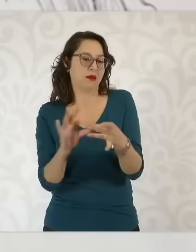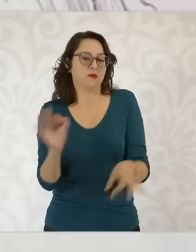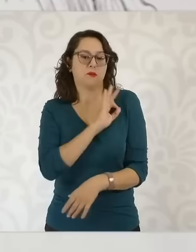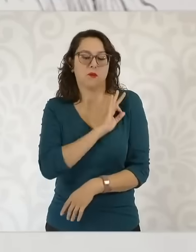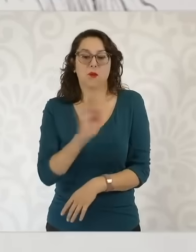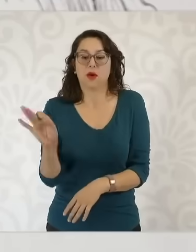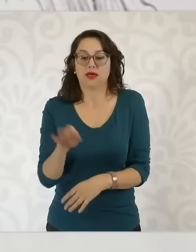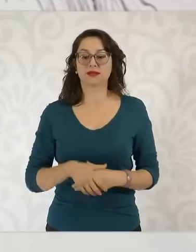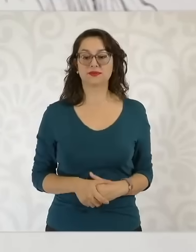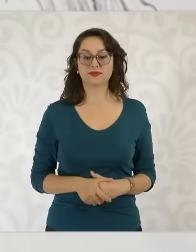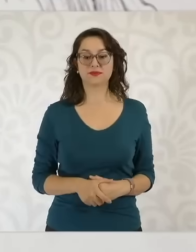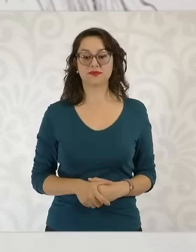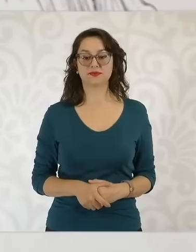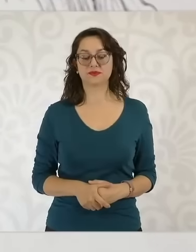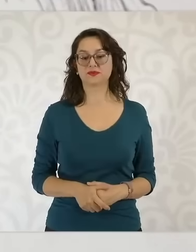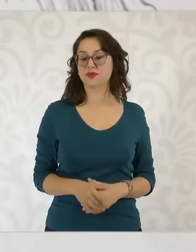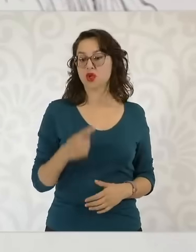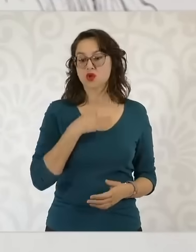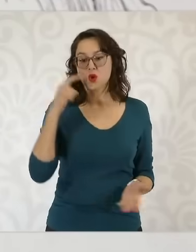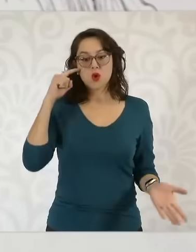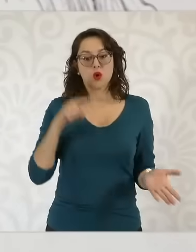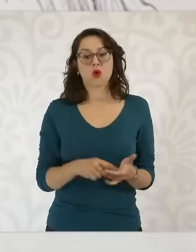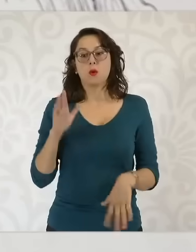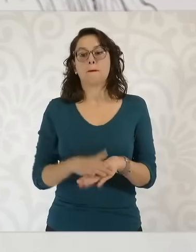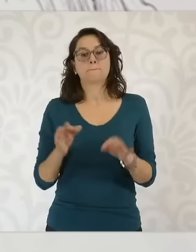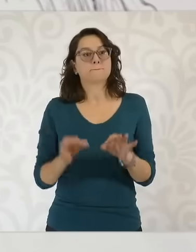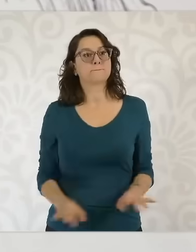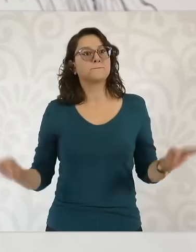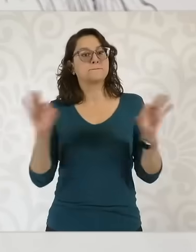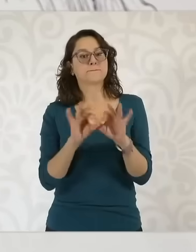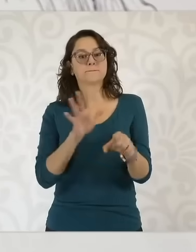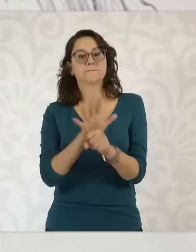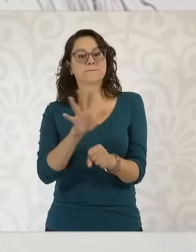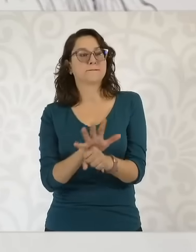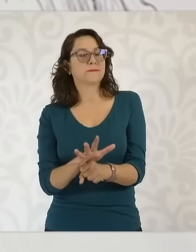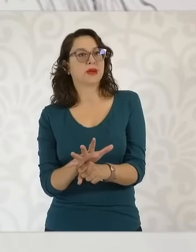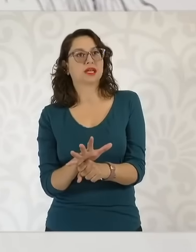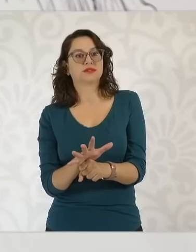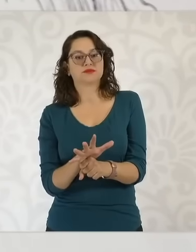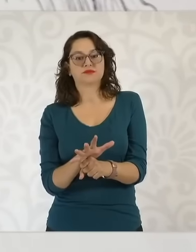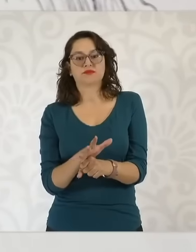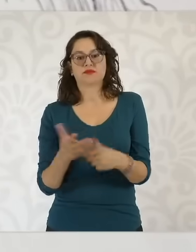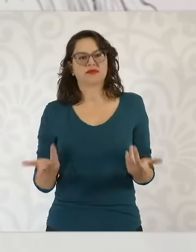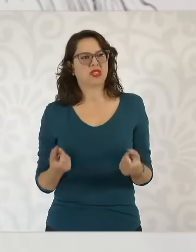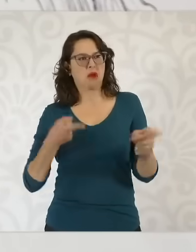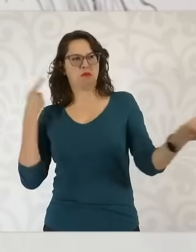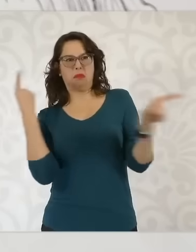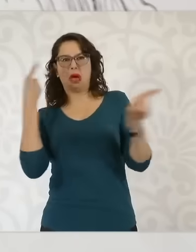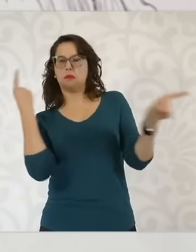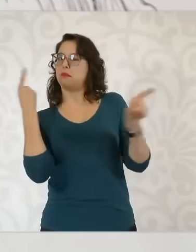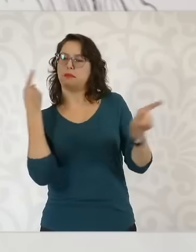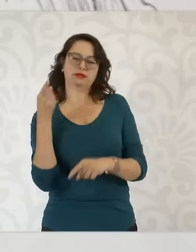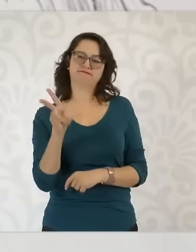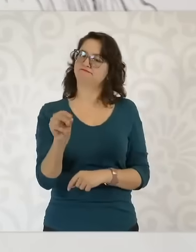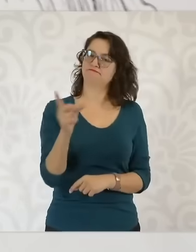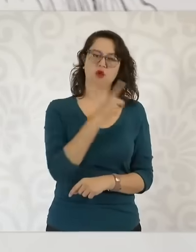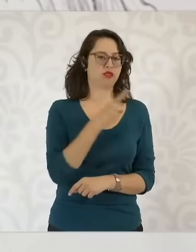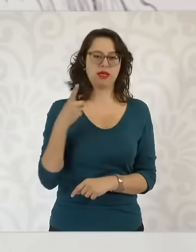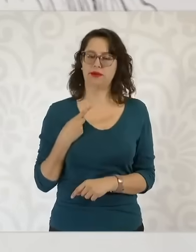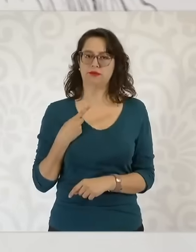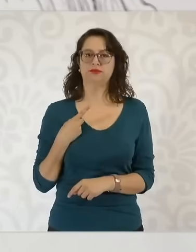Eh, yo creo que lo importante aquí es que eh es no confrontar, defender nuestros principios,